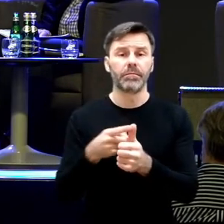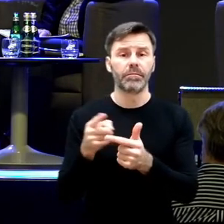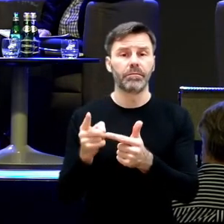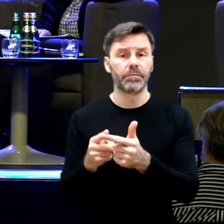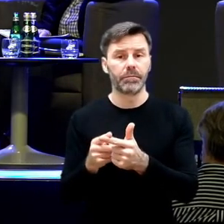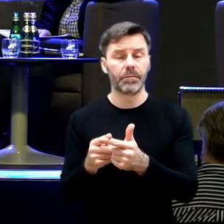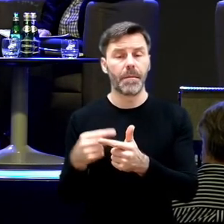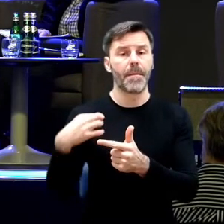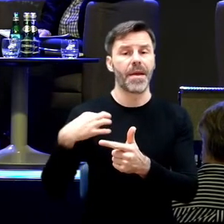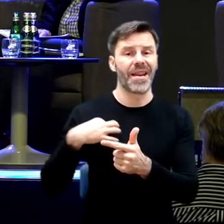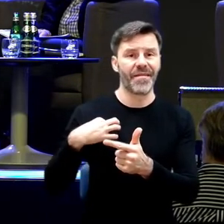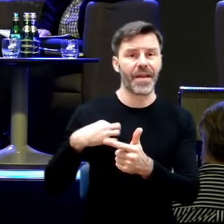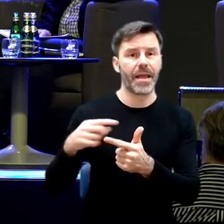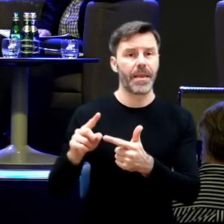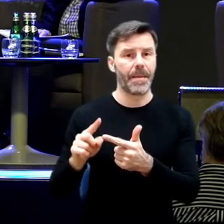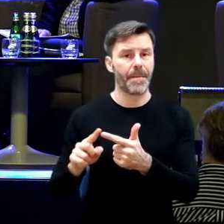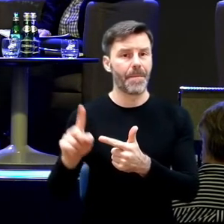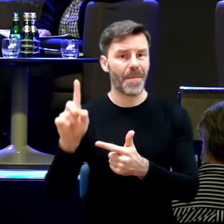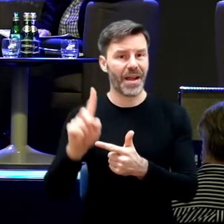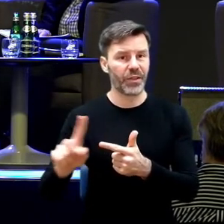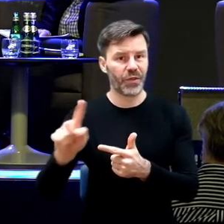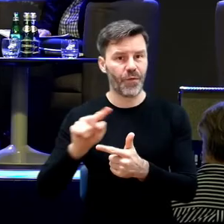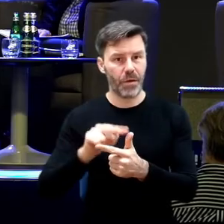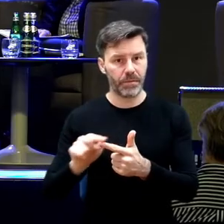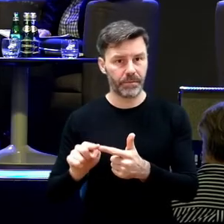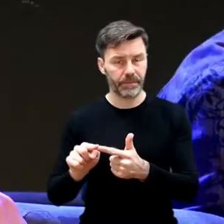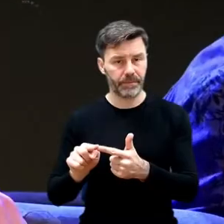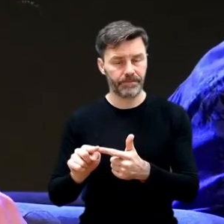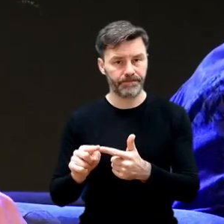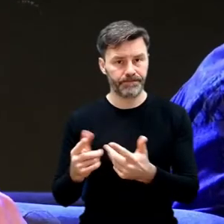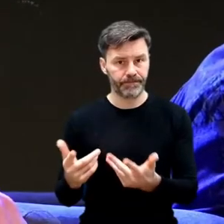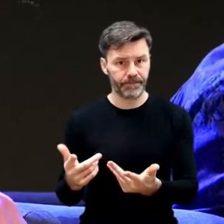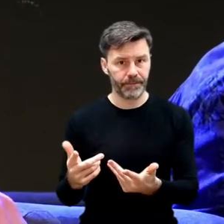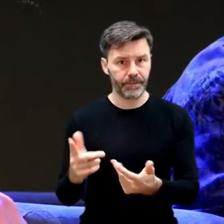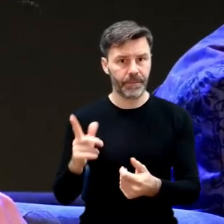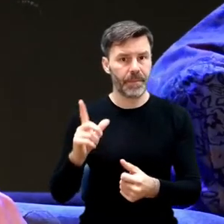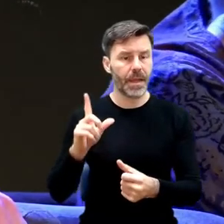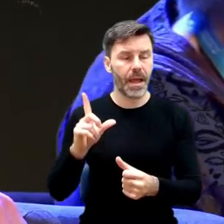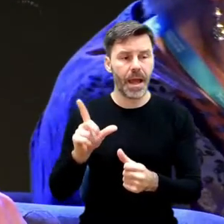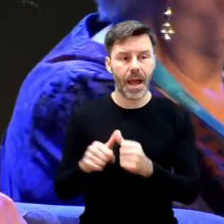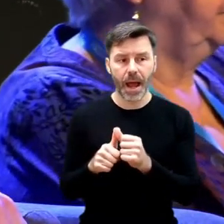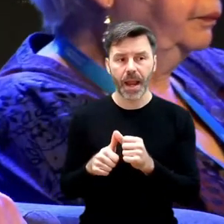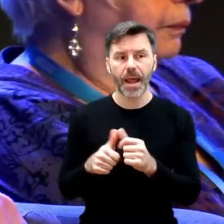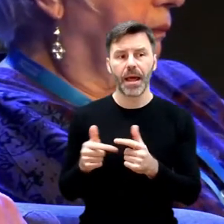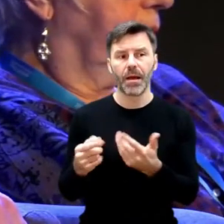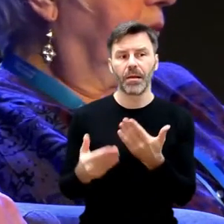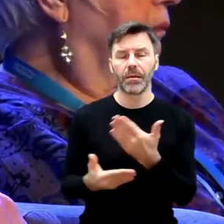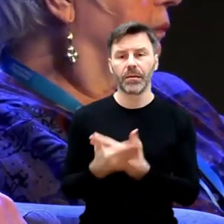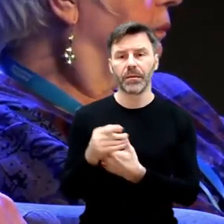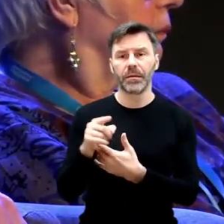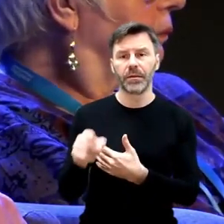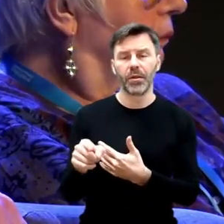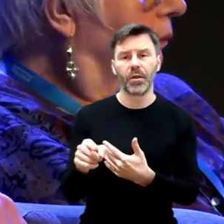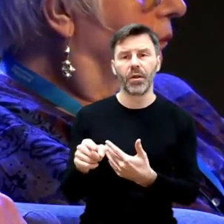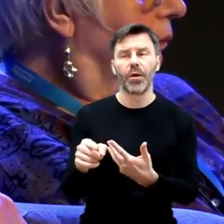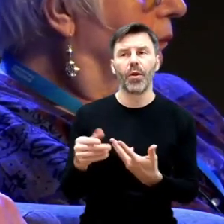Ale z jakichś powodów nigdy nie został on w 100%